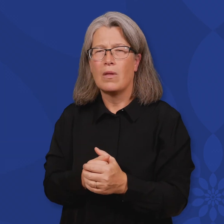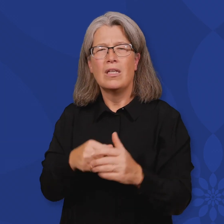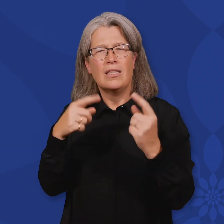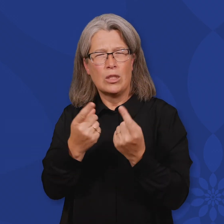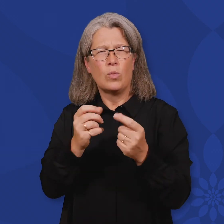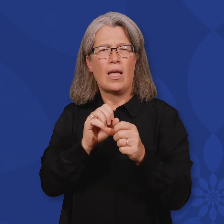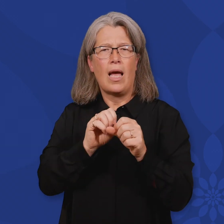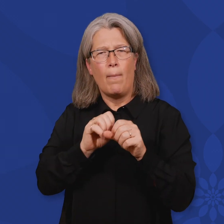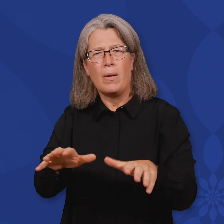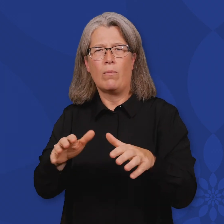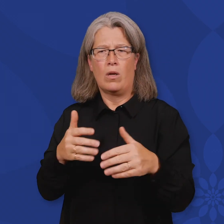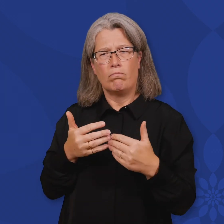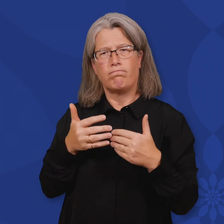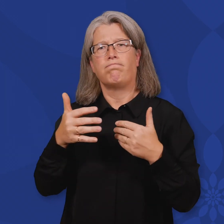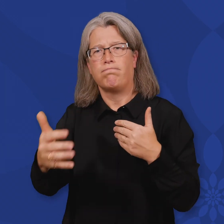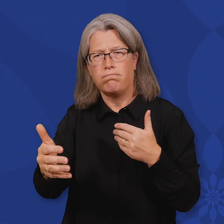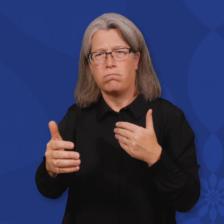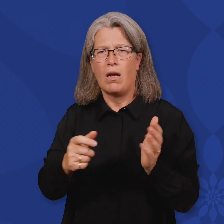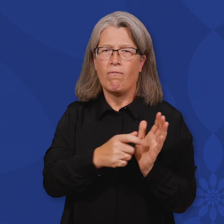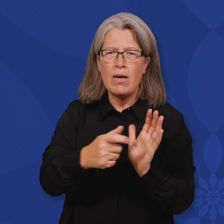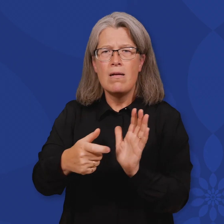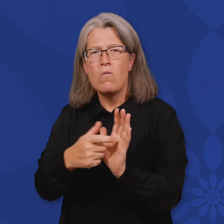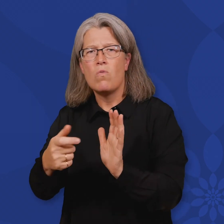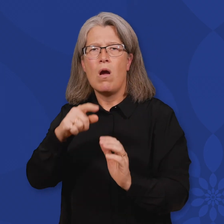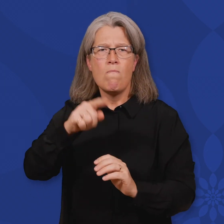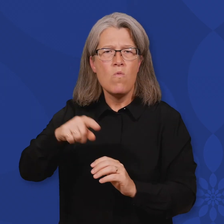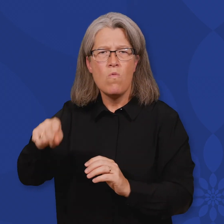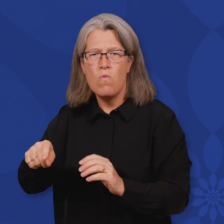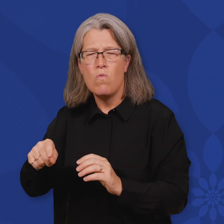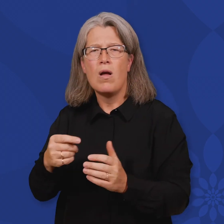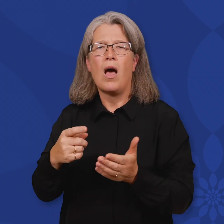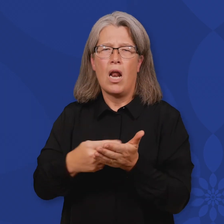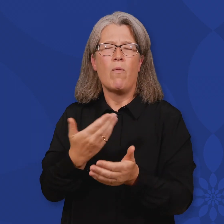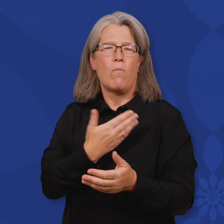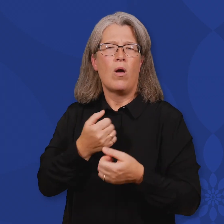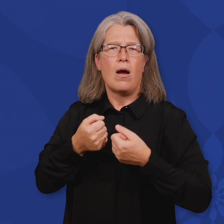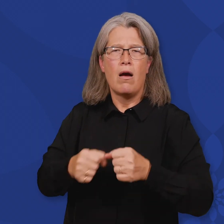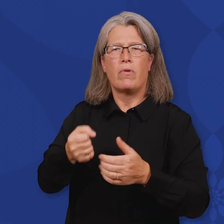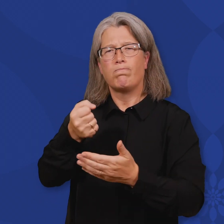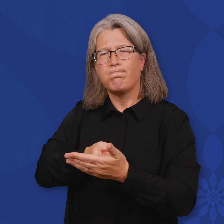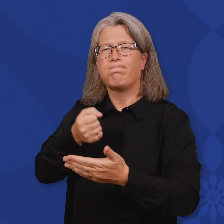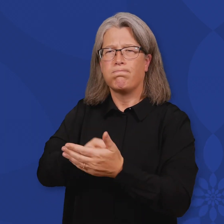Den epidemiologiska situationen kräver en mycket effektiv bekämpning av virusets spridning -